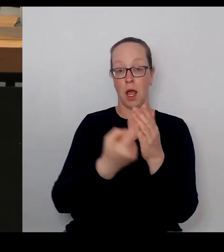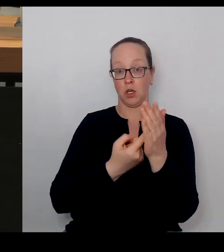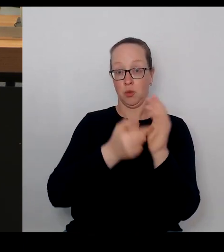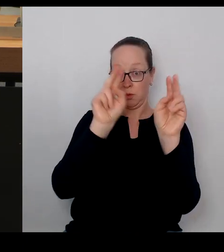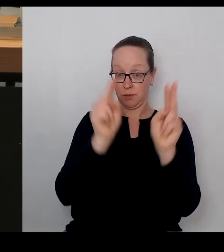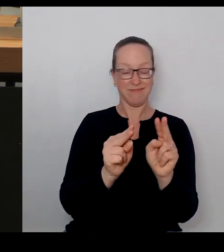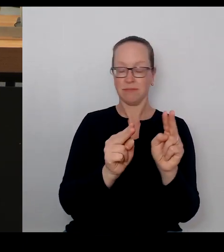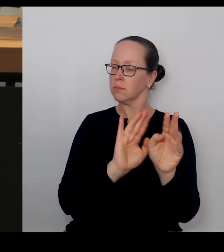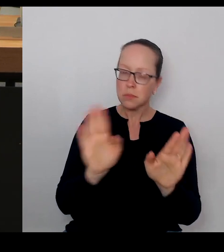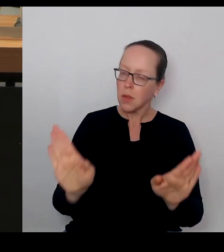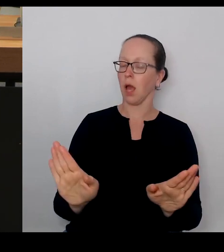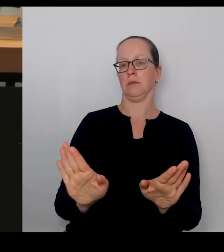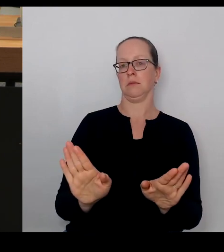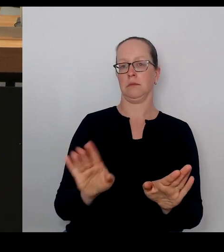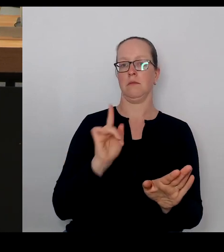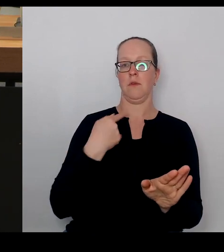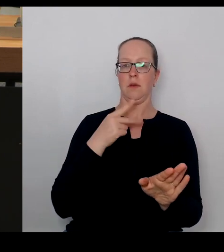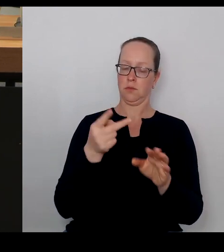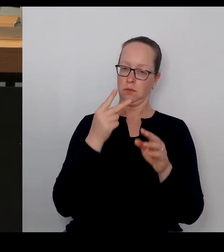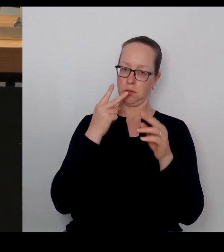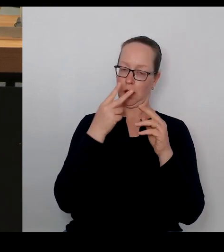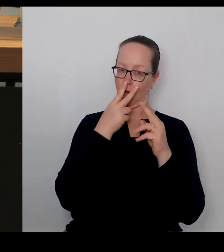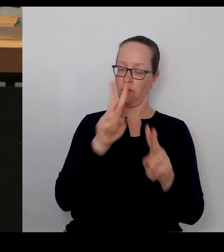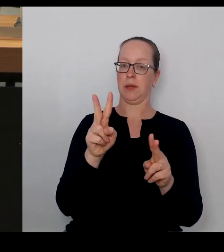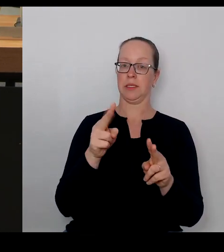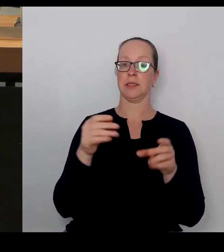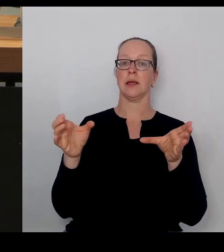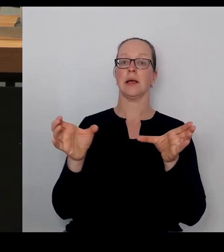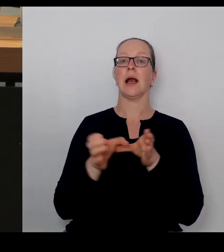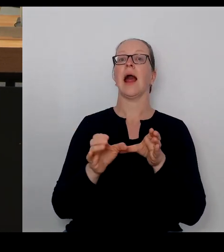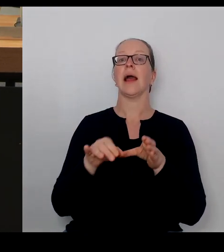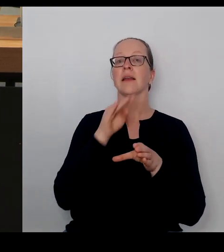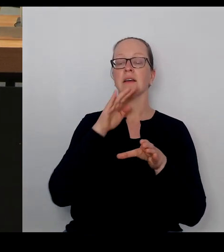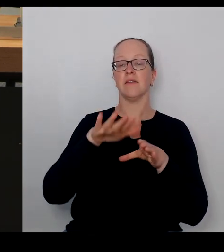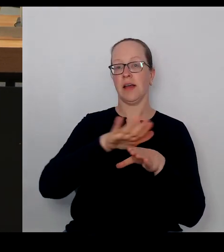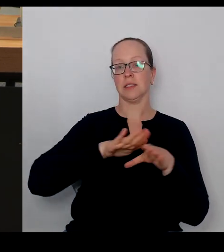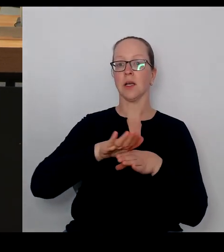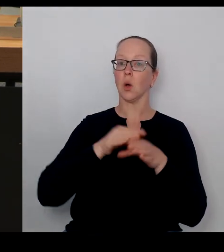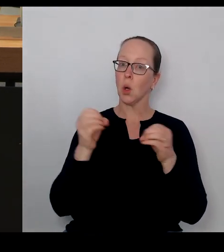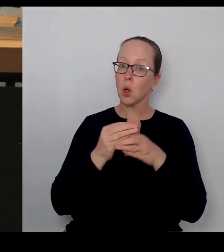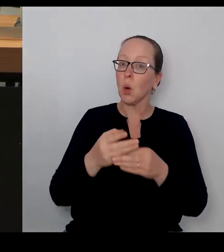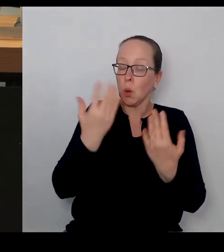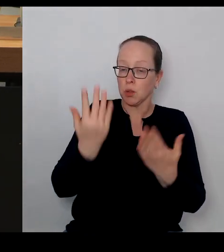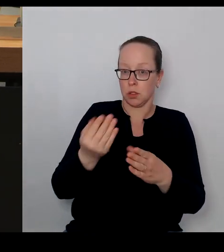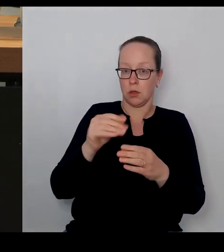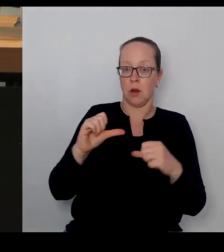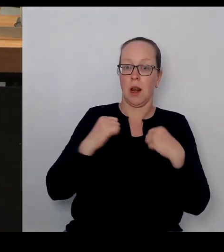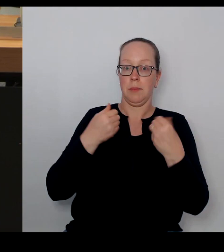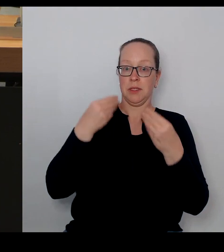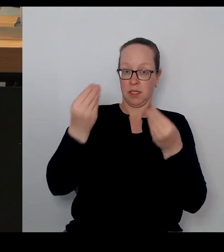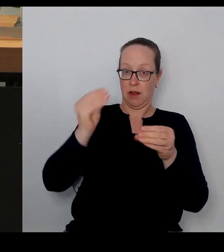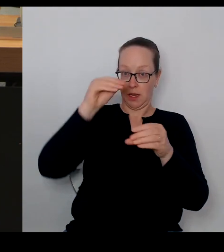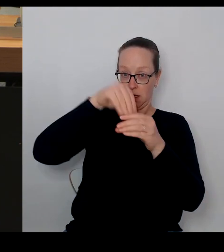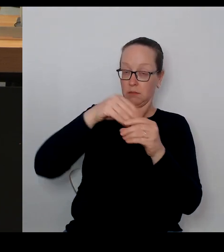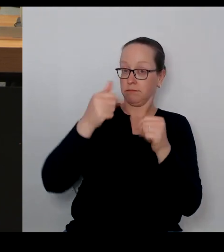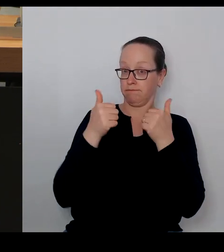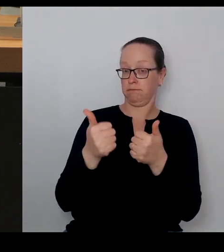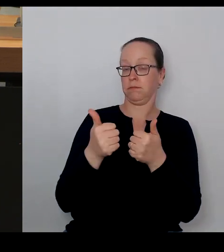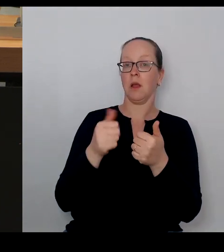eine hohe Lebensqualität ist. Und wenn die Wasserbetriebe das umsetzen, dann können wir das nur begrüßen. Aber da darf man die Standards nicht absenken und dann so eine verschämte